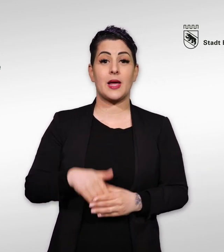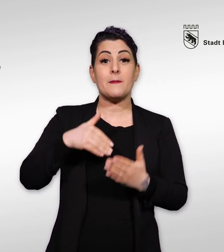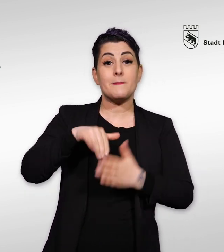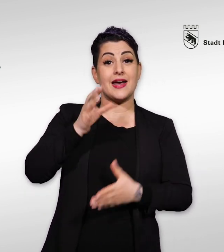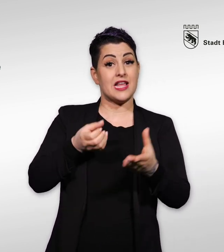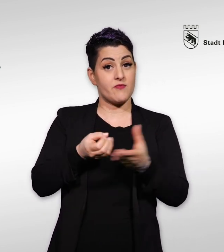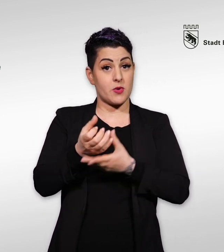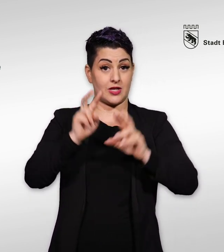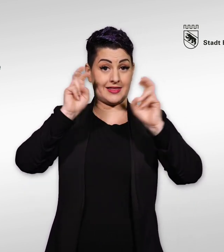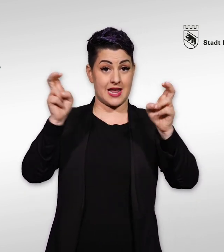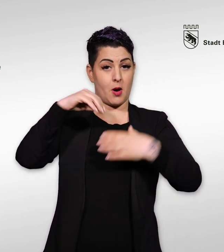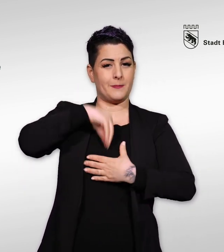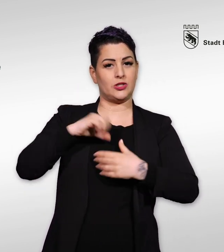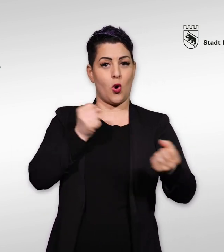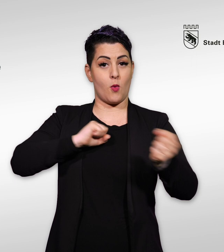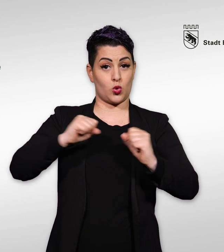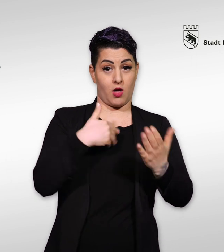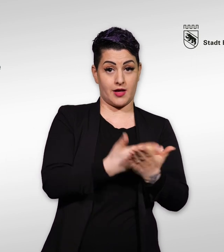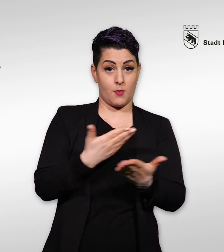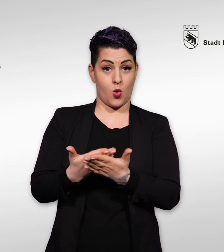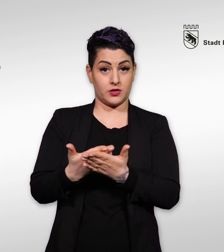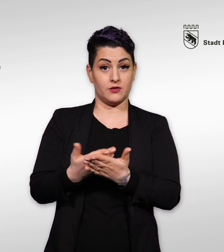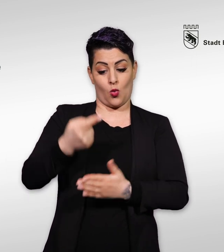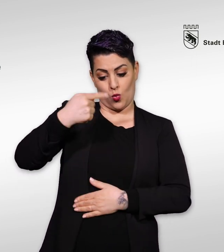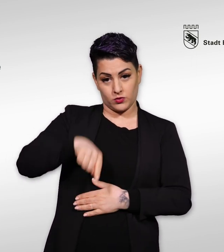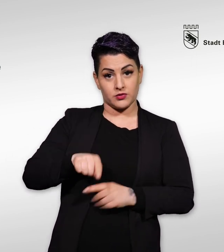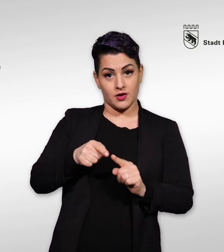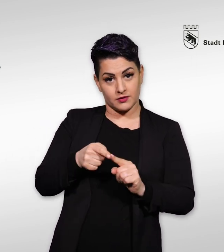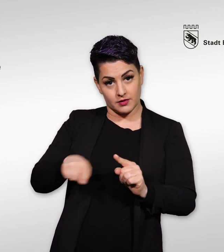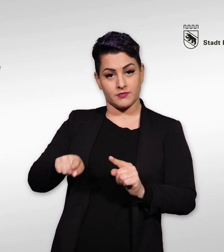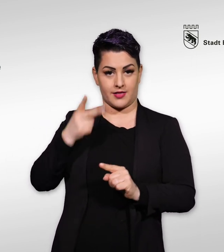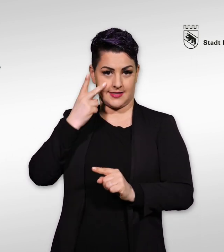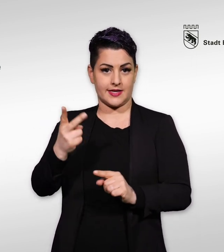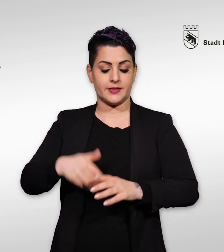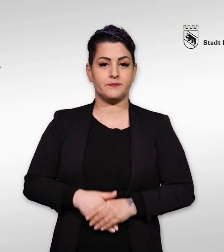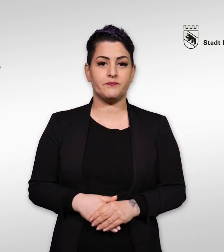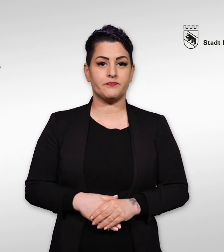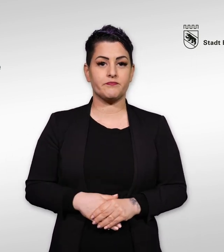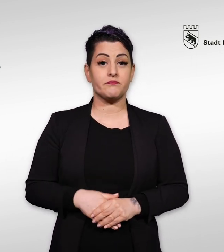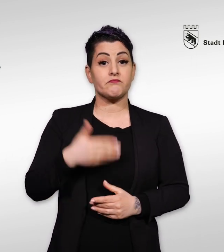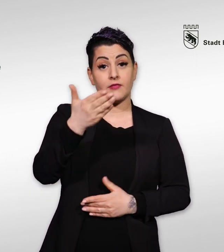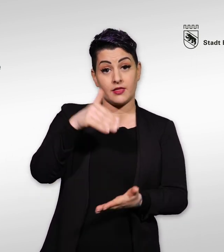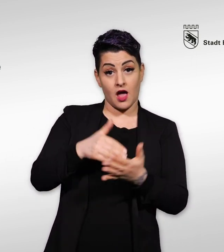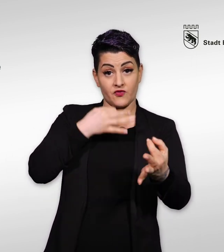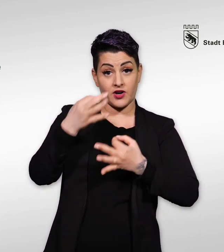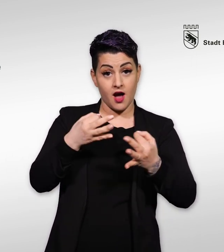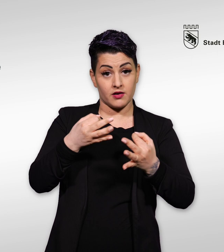Mehr Informationen über die Psychomotorik-Angebote finden Sie unter diesem Video. Haben Sie Fragen?